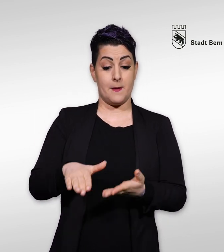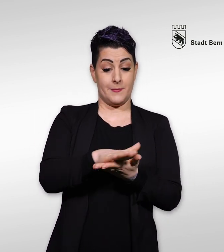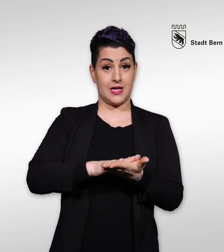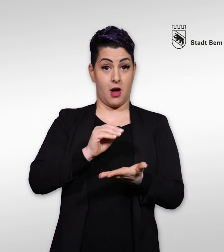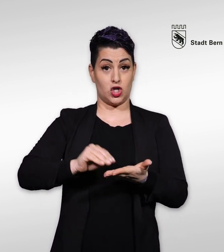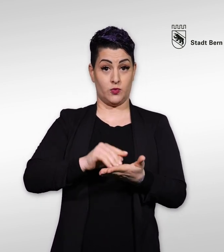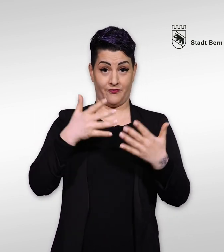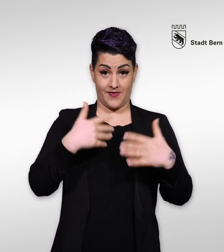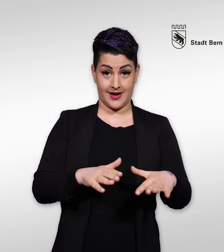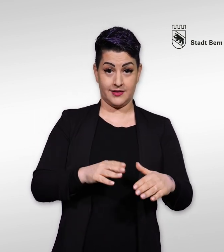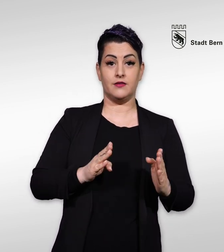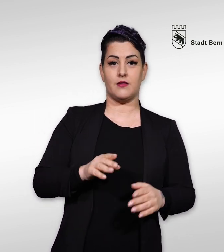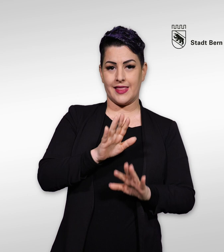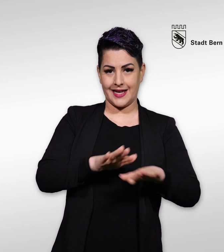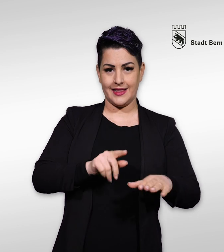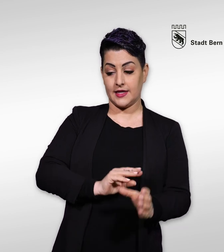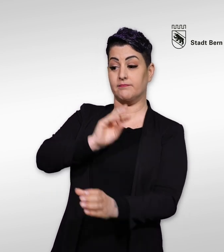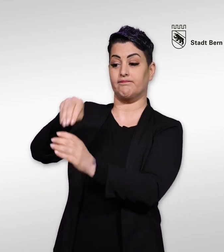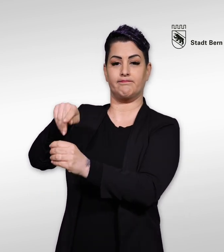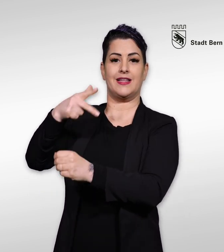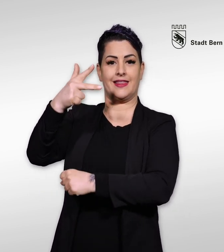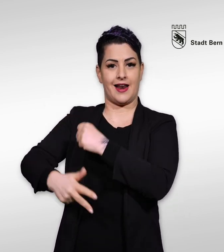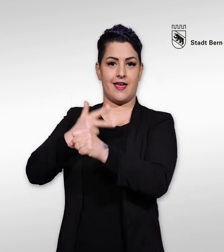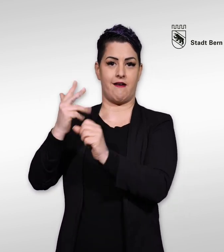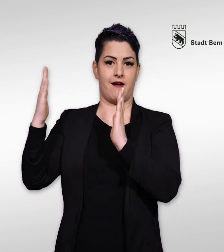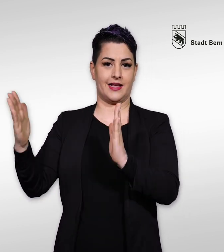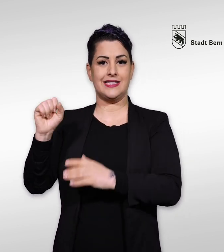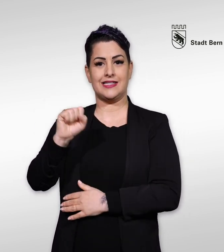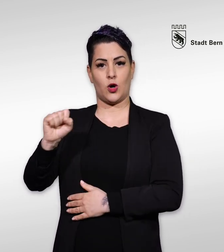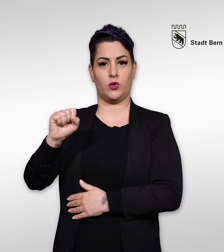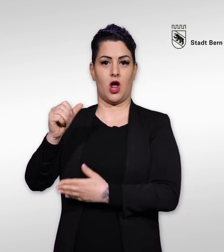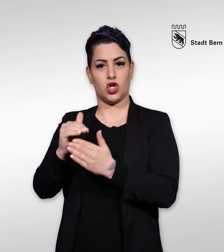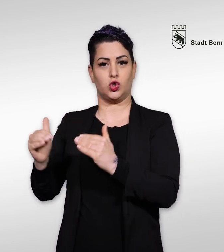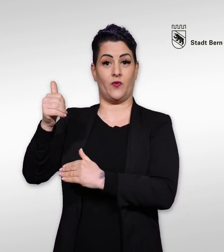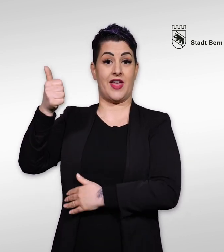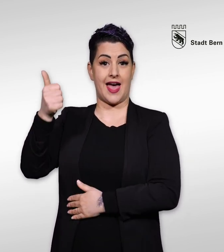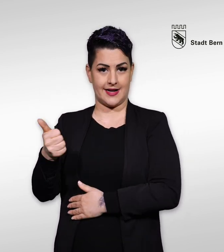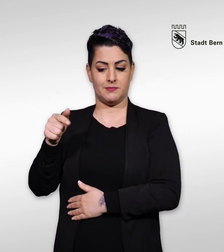Nach der Primarstufe gehen die Kinder drei Jahre in die Sekundarstufe 1: